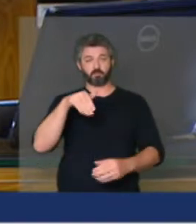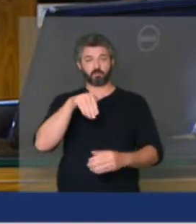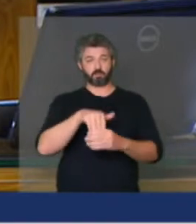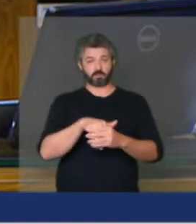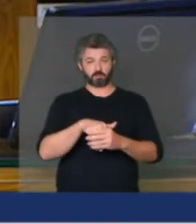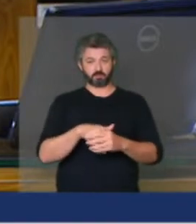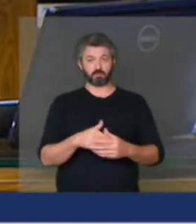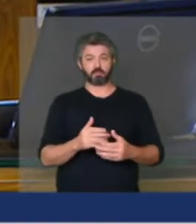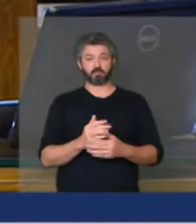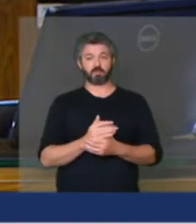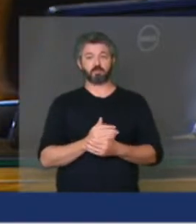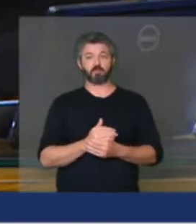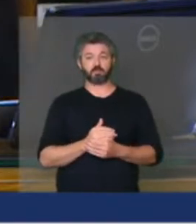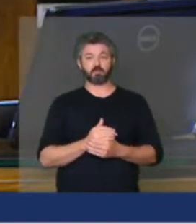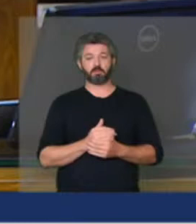PROJETO DE DECRETO LEGISLATIVO